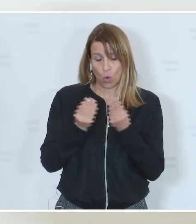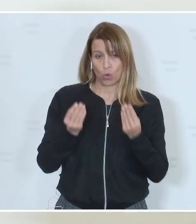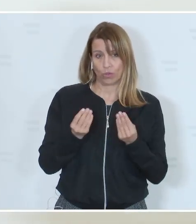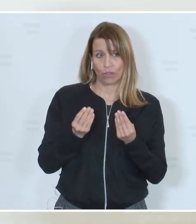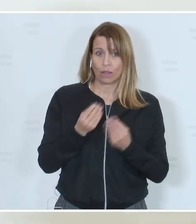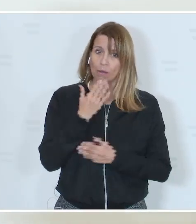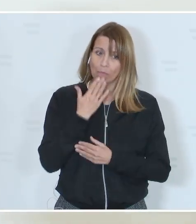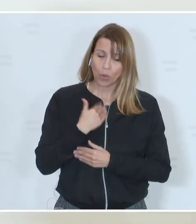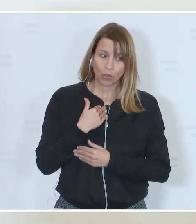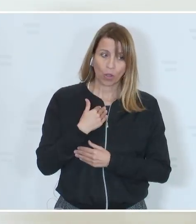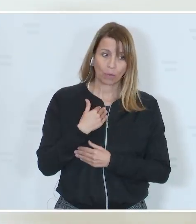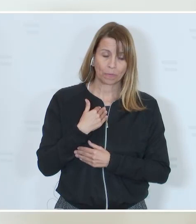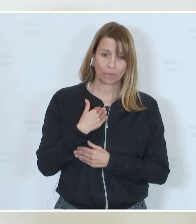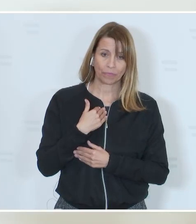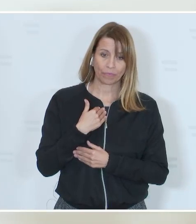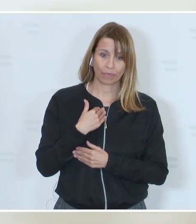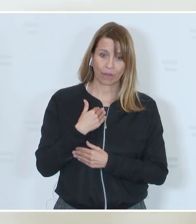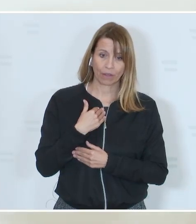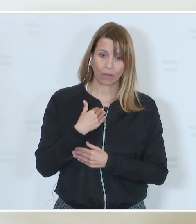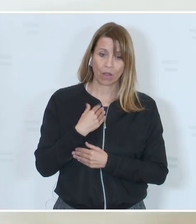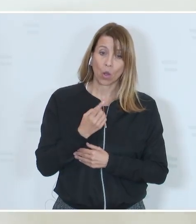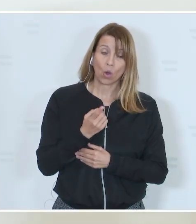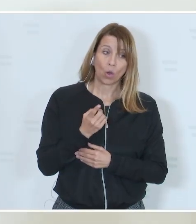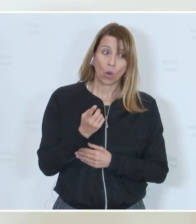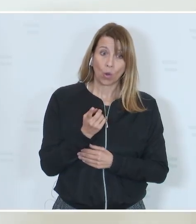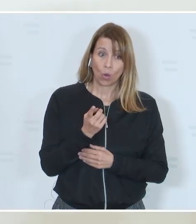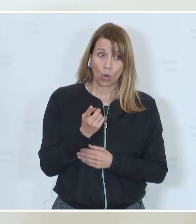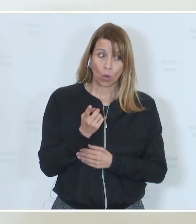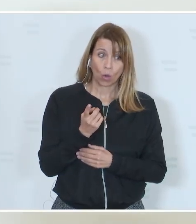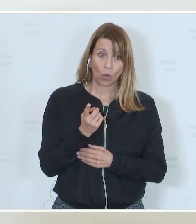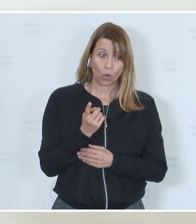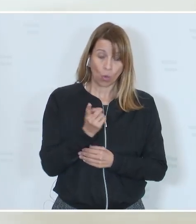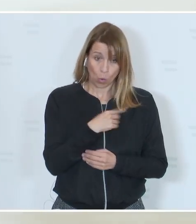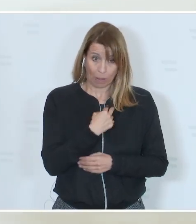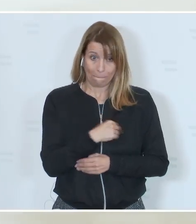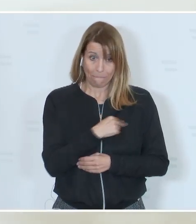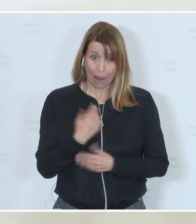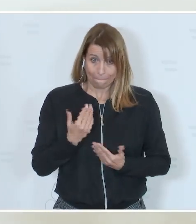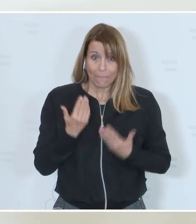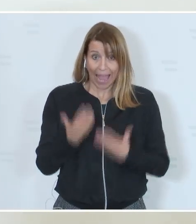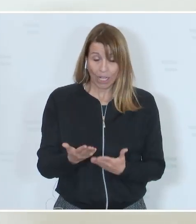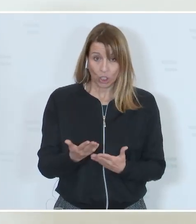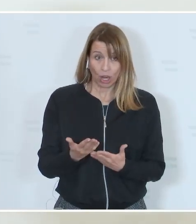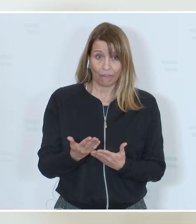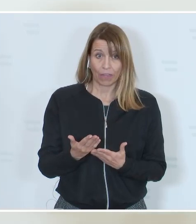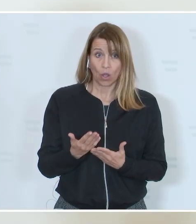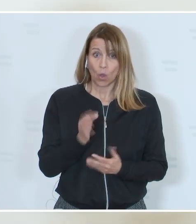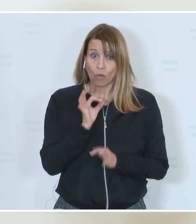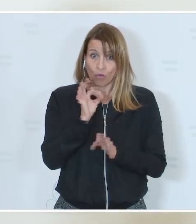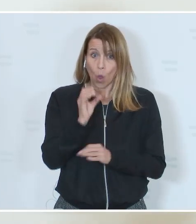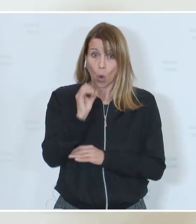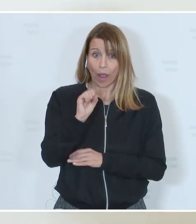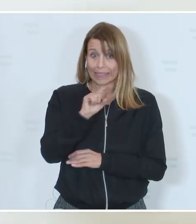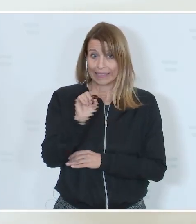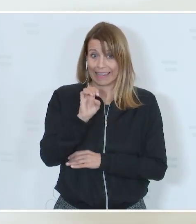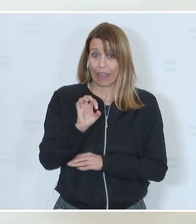Kapazität und auch unsere Bereitschaft den Vorsitz der OSZE für diesen Zweck einsetzen. Also: Ja,